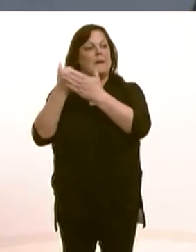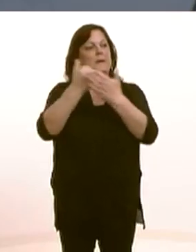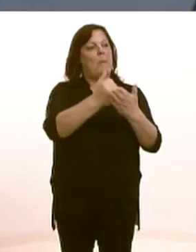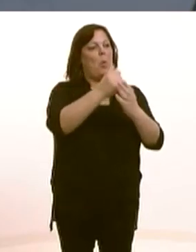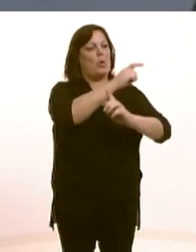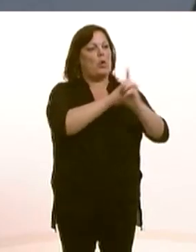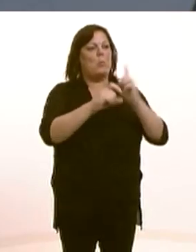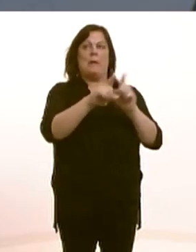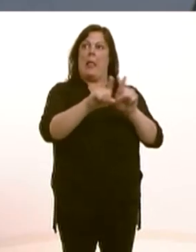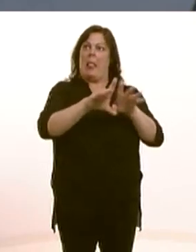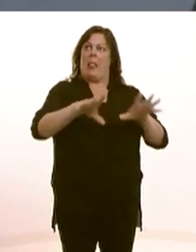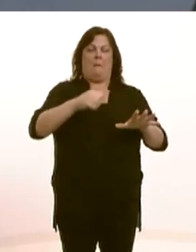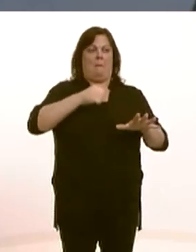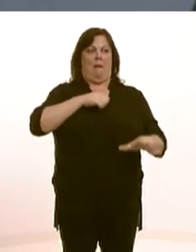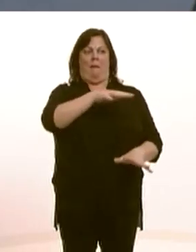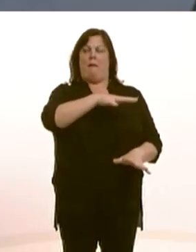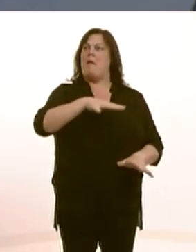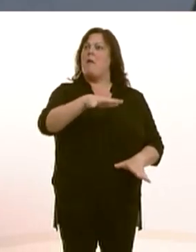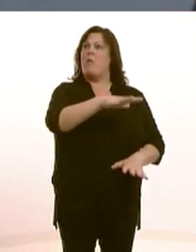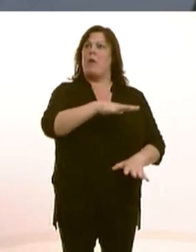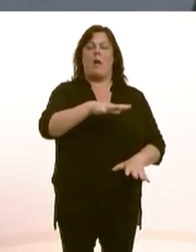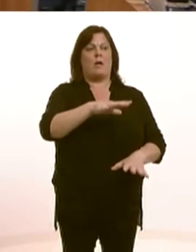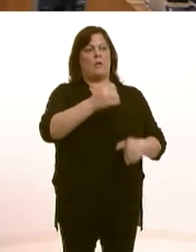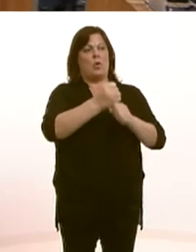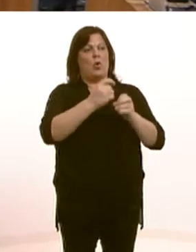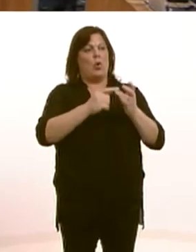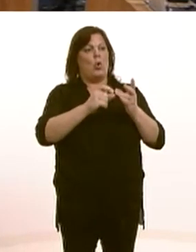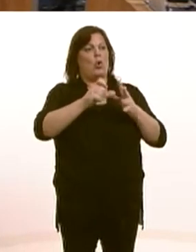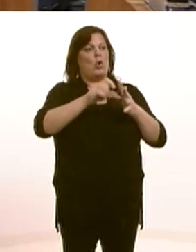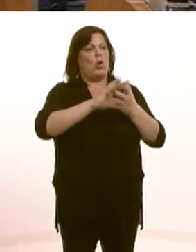o hyd i ateb mwy sefydlog ar gyfer eu meddygfa leol?